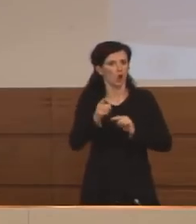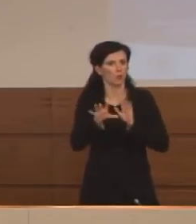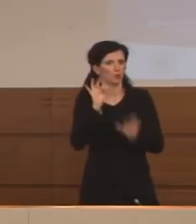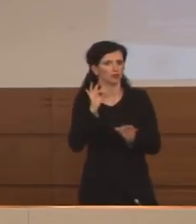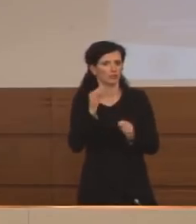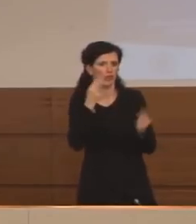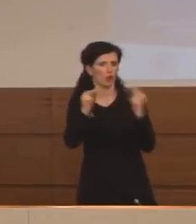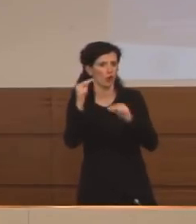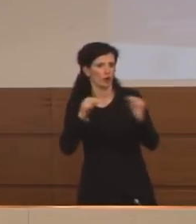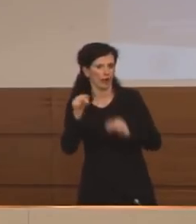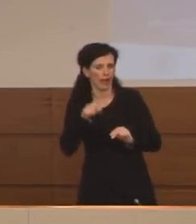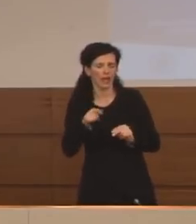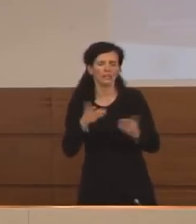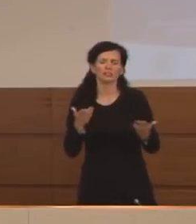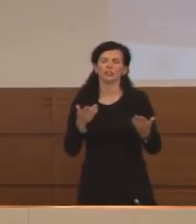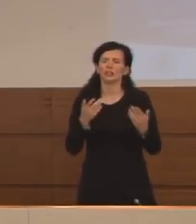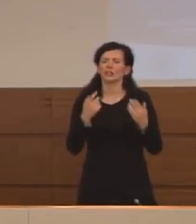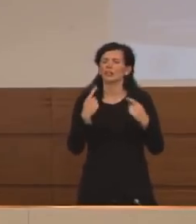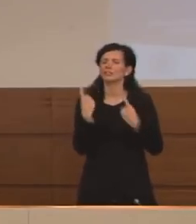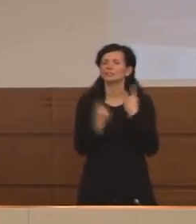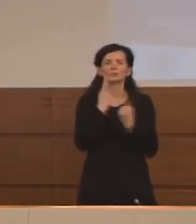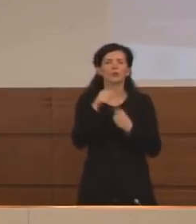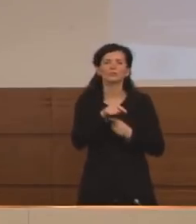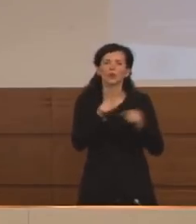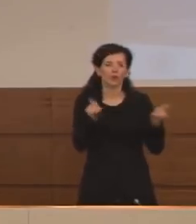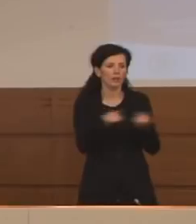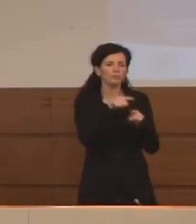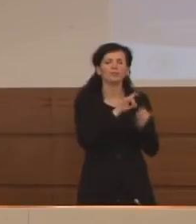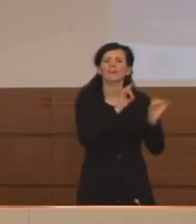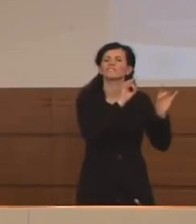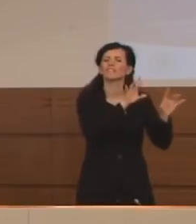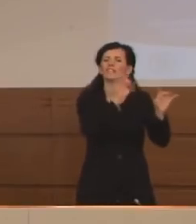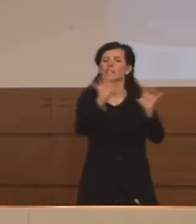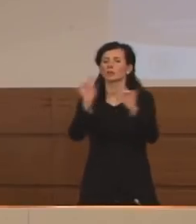E' logico che col passare del tempo aumentino le conoscenze.